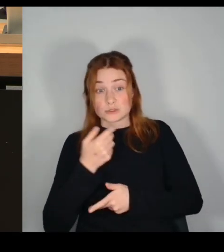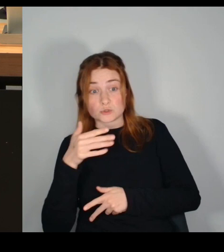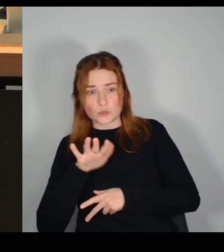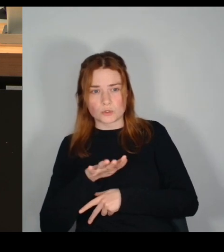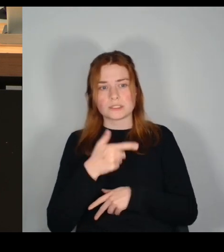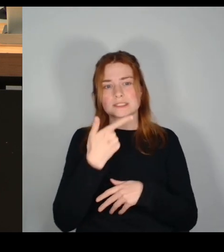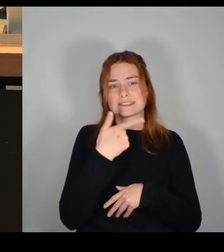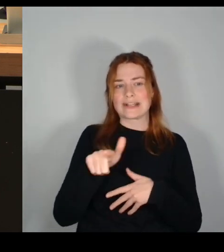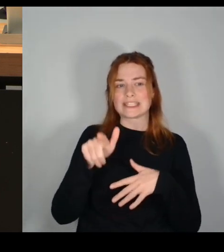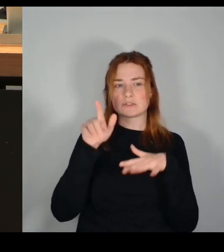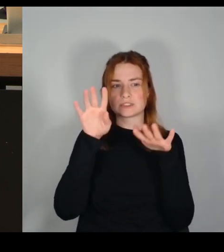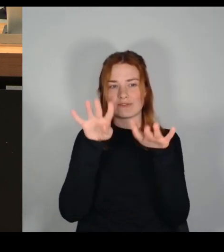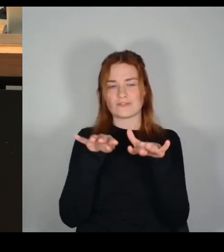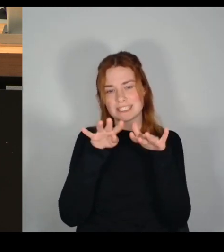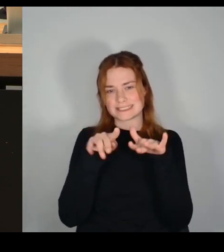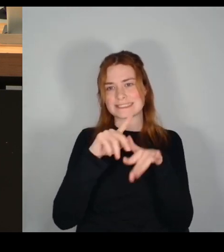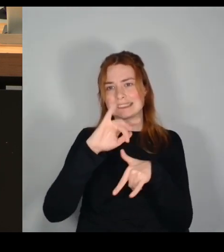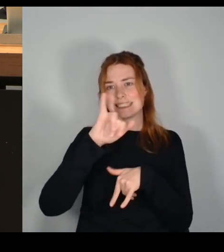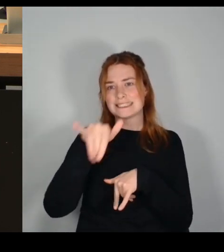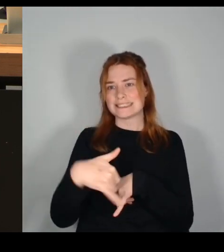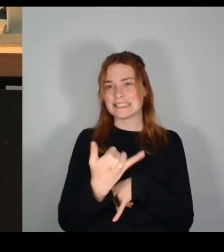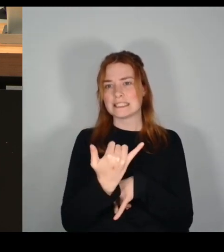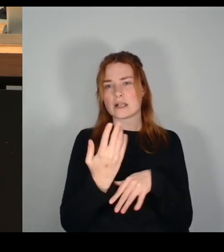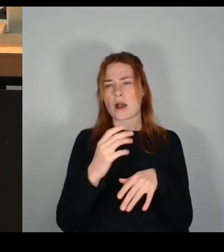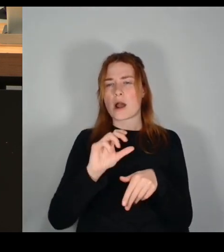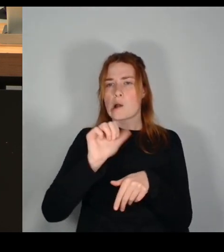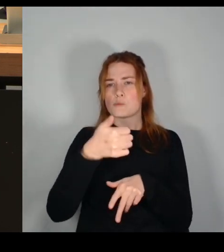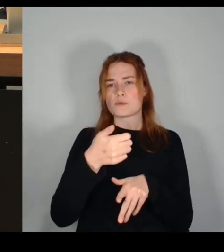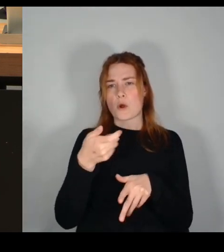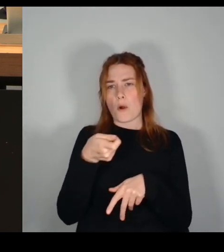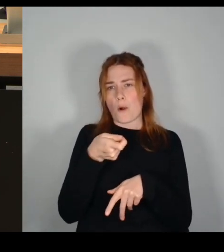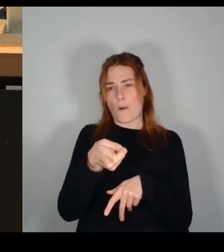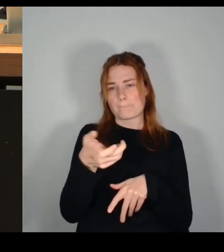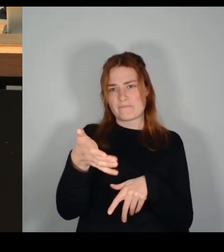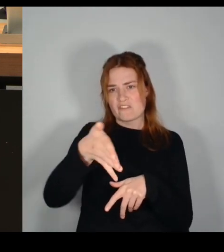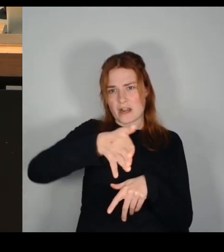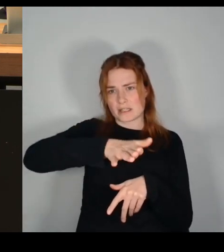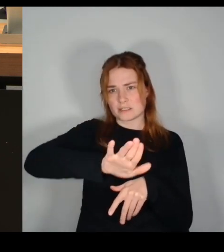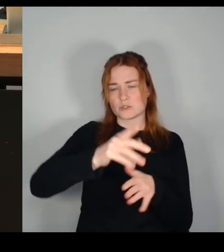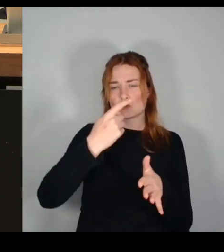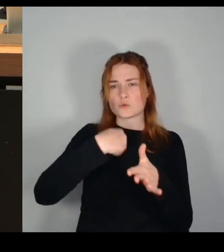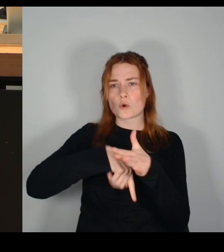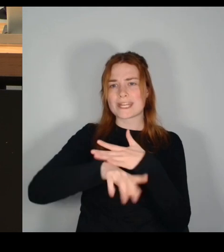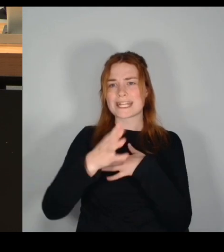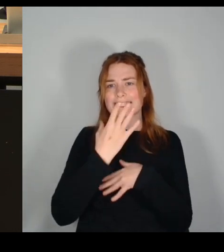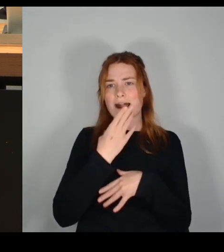sogenannten Islamischen Staates, einer dschihadistischen Miliz, die ein Kalifat errichten wollte.